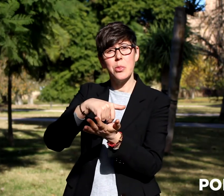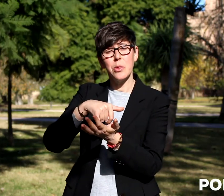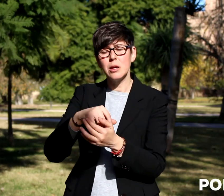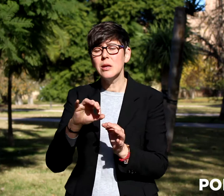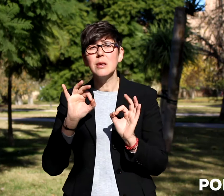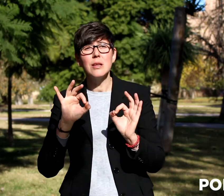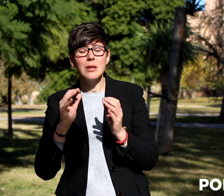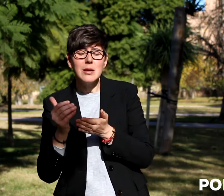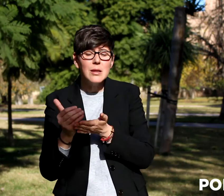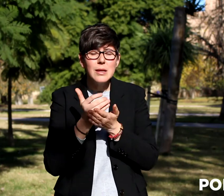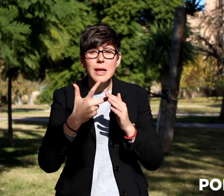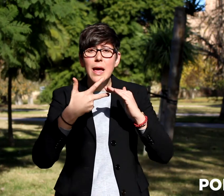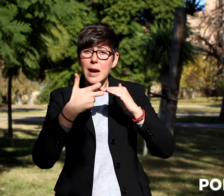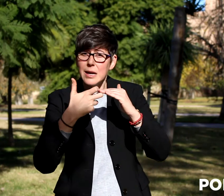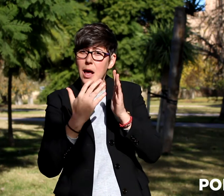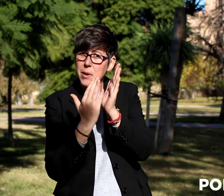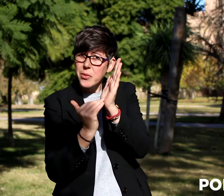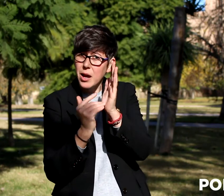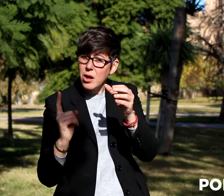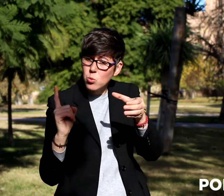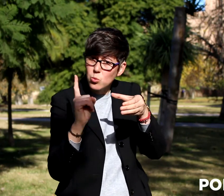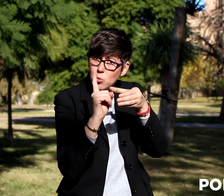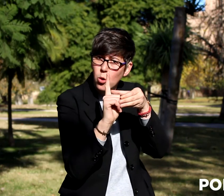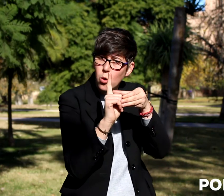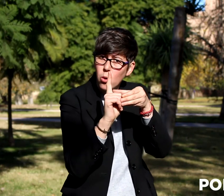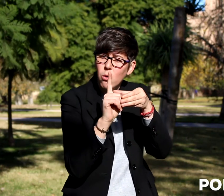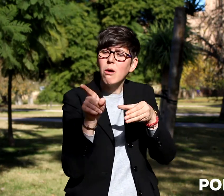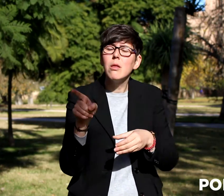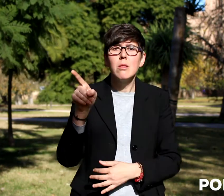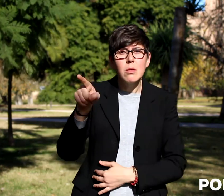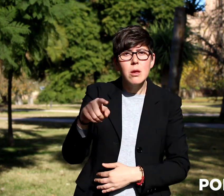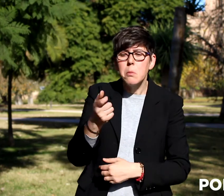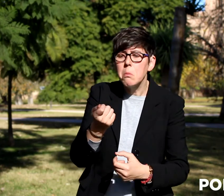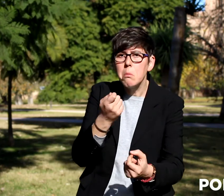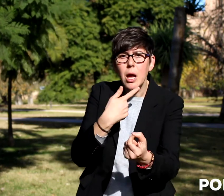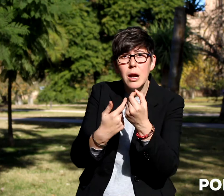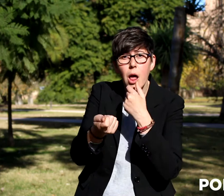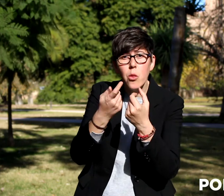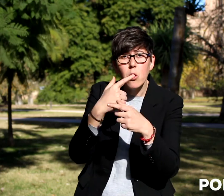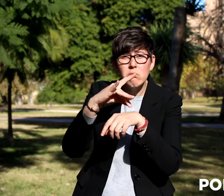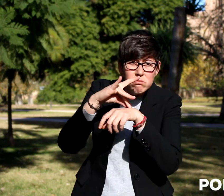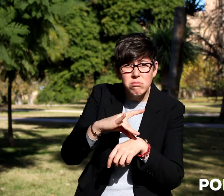de inclusión, también tendrán acceso gratuito a los diferentes medicamentos. Eso es un